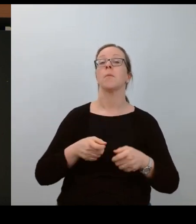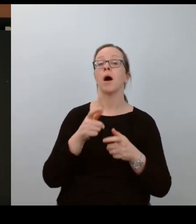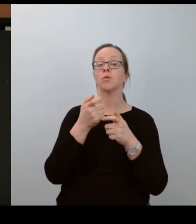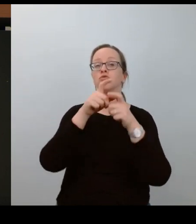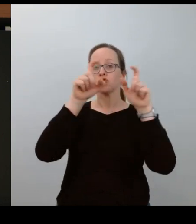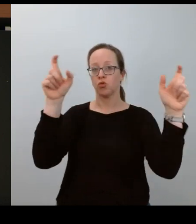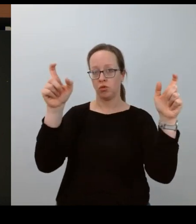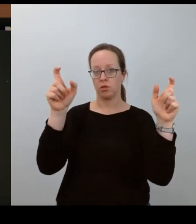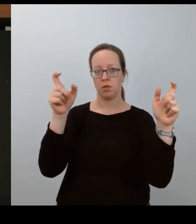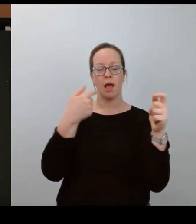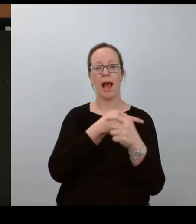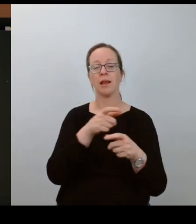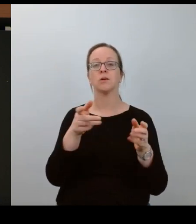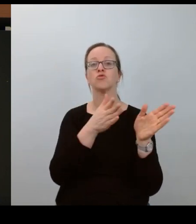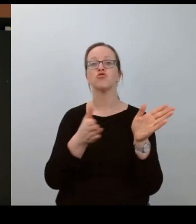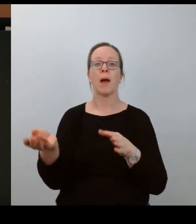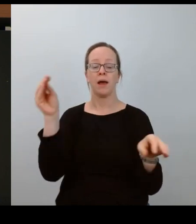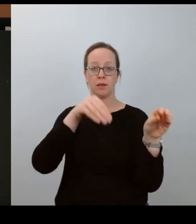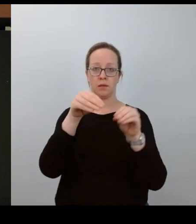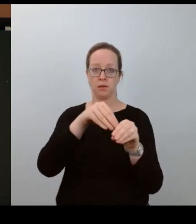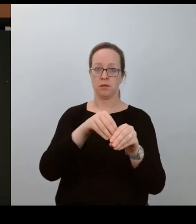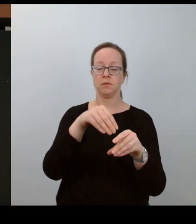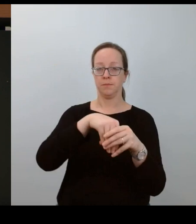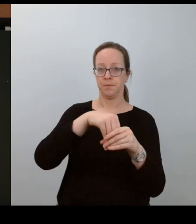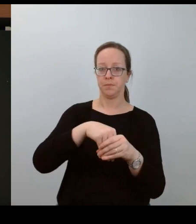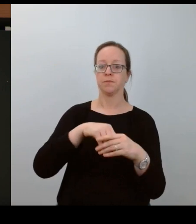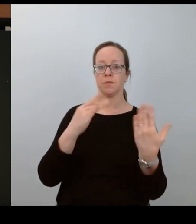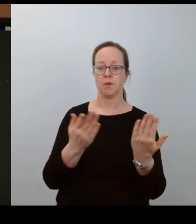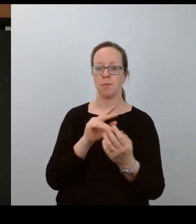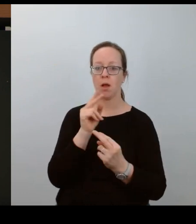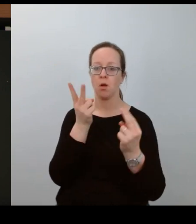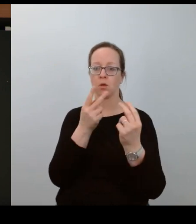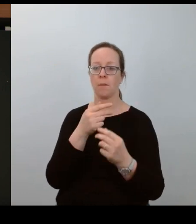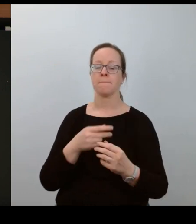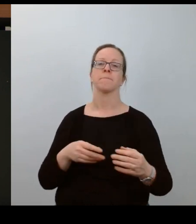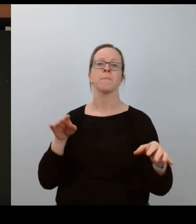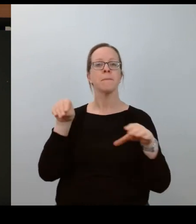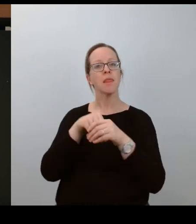die einen Überblick über alle genutzten und ungenutzten Räume, die im Bestand und in Planung sind, gibt.